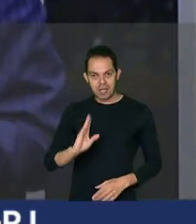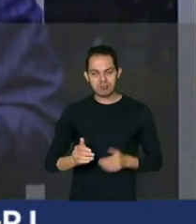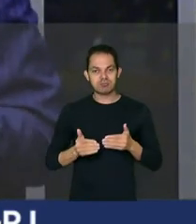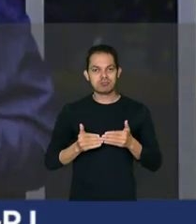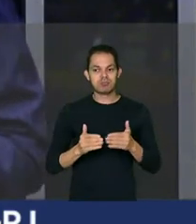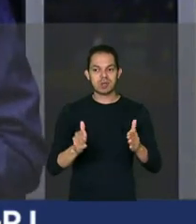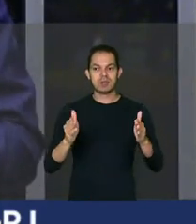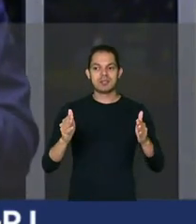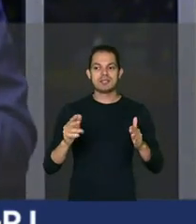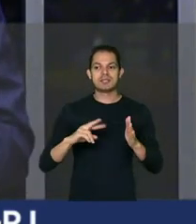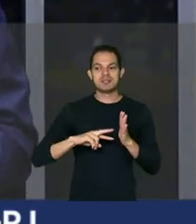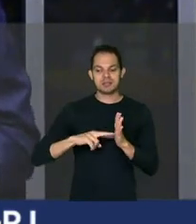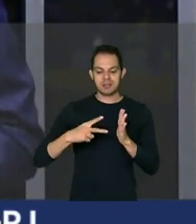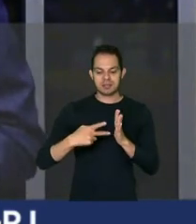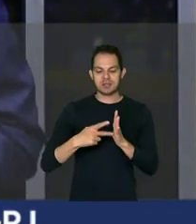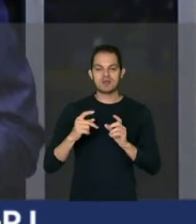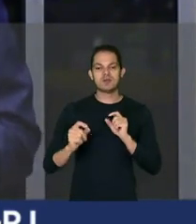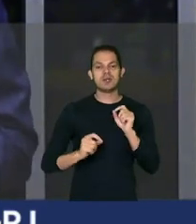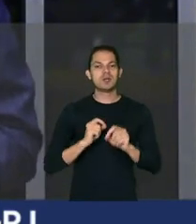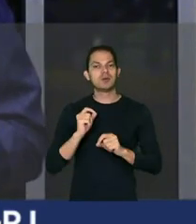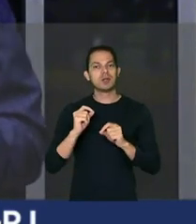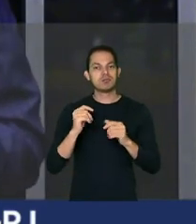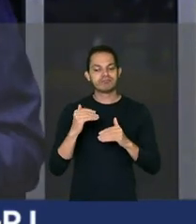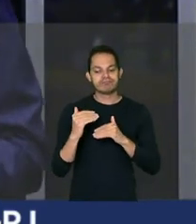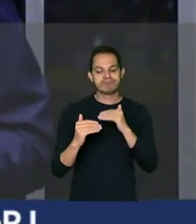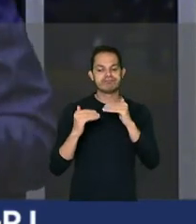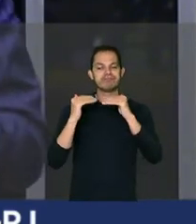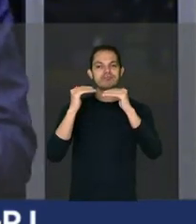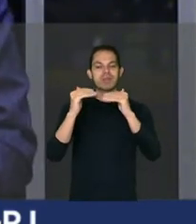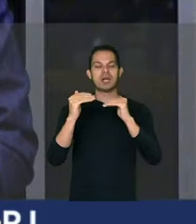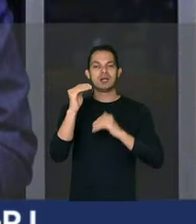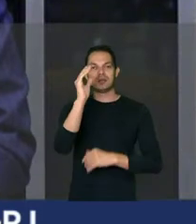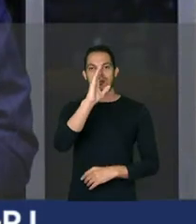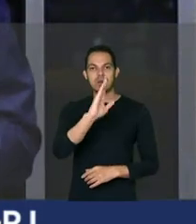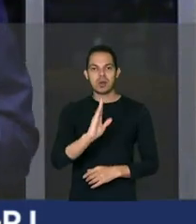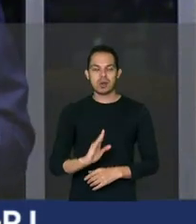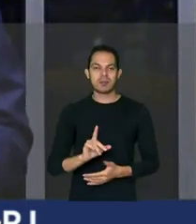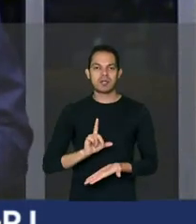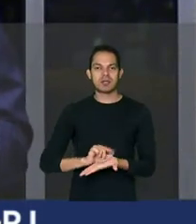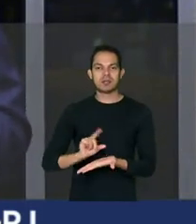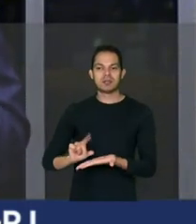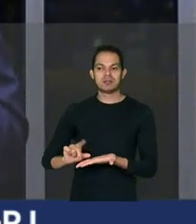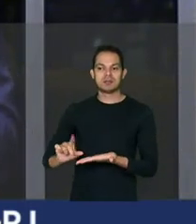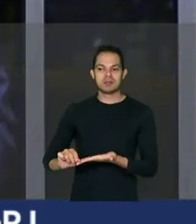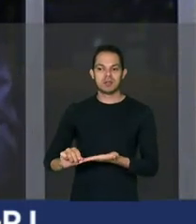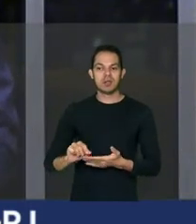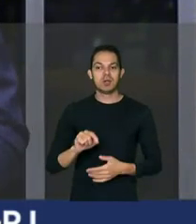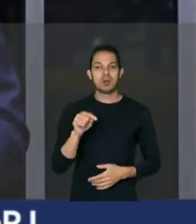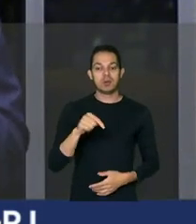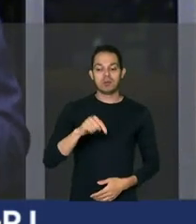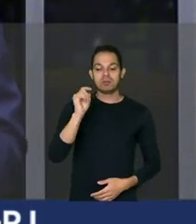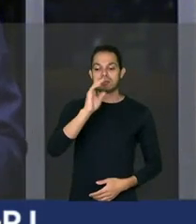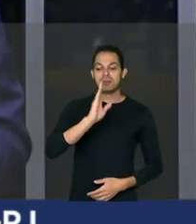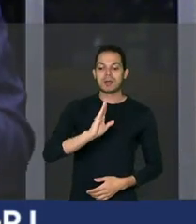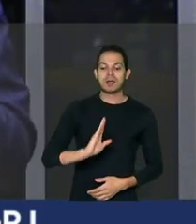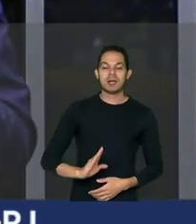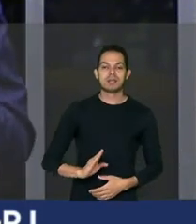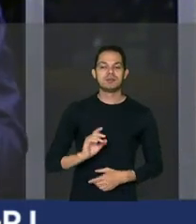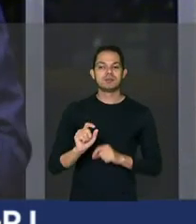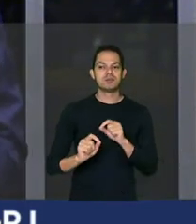QUE FOI LANÇADA ONTEM PELA PRESIDÊNCIA DA REPÚBLICA, SIGNIFICA UM PASSO DEFINITIVO NO AVANÇO DO BRASIL DIGITAL,